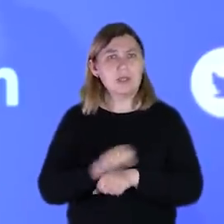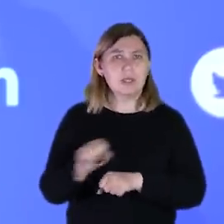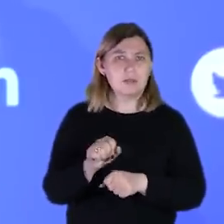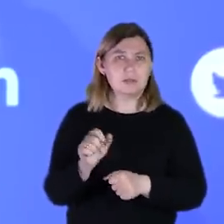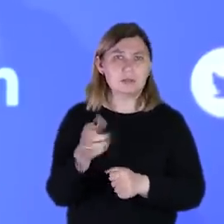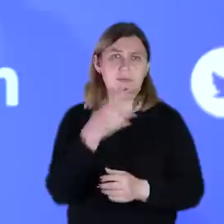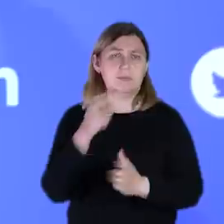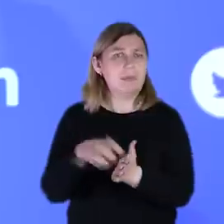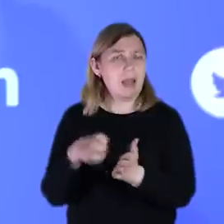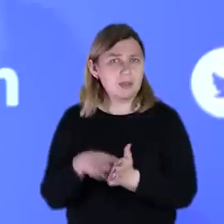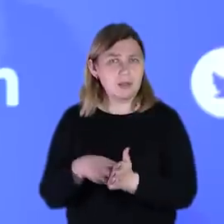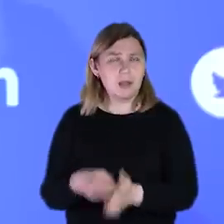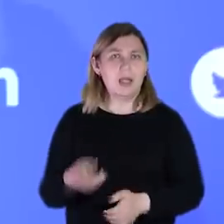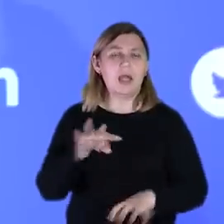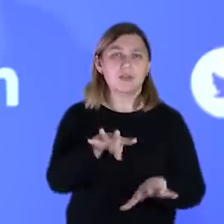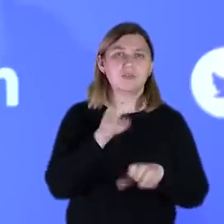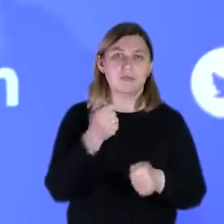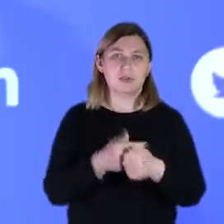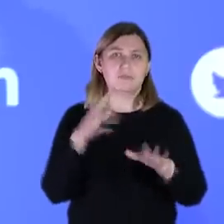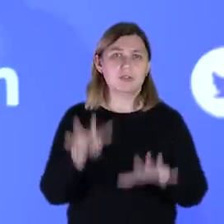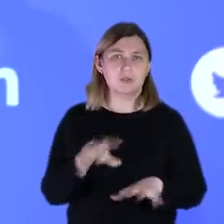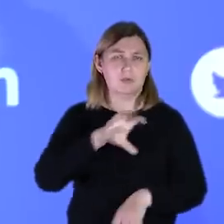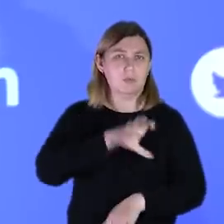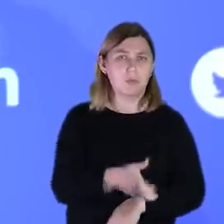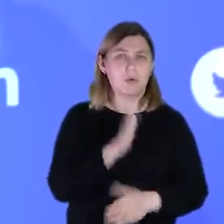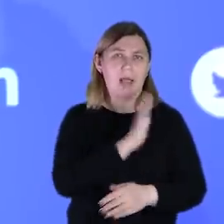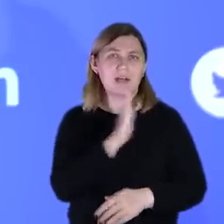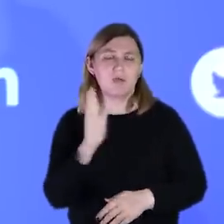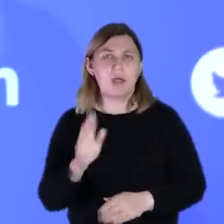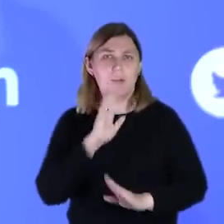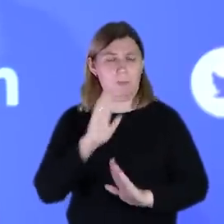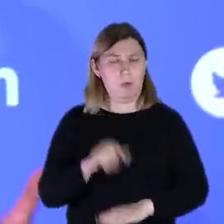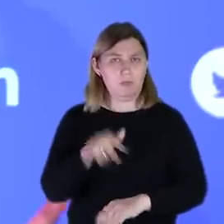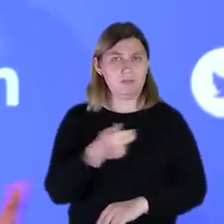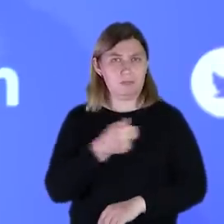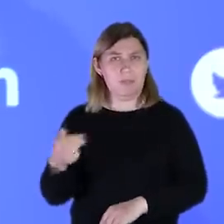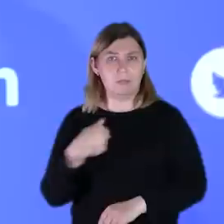ale dziewięćset dwadzieścia dziewięć jednostek archiwalnych pozwoliło mi zająć się tym tematem i